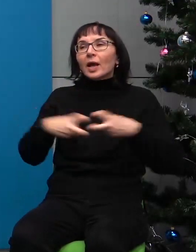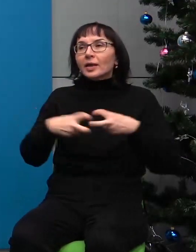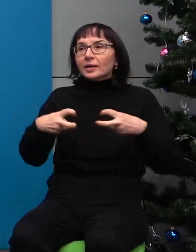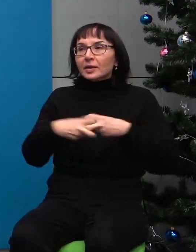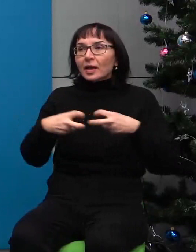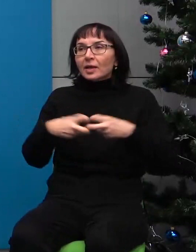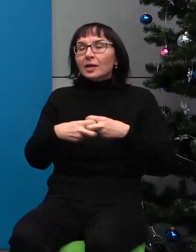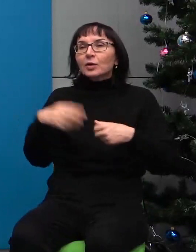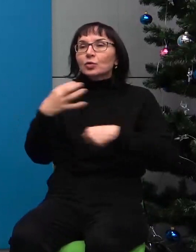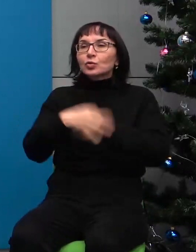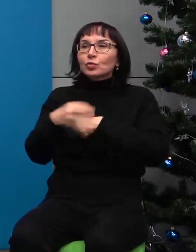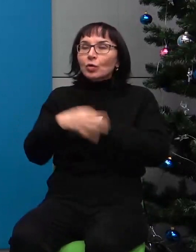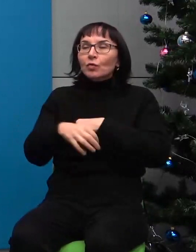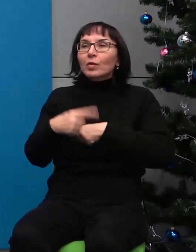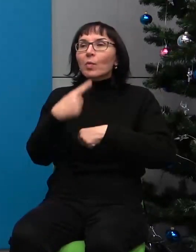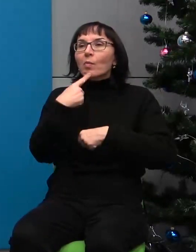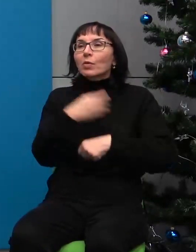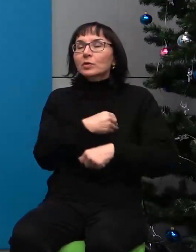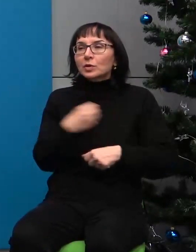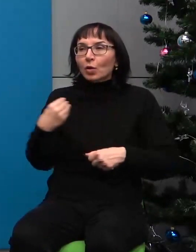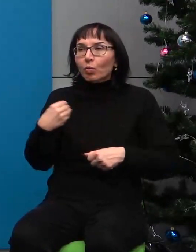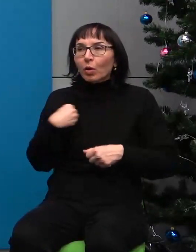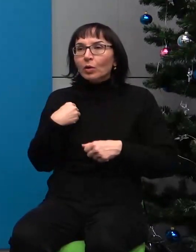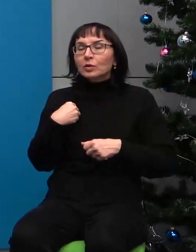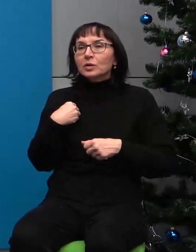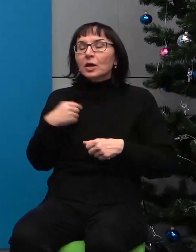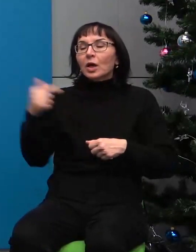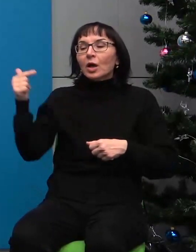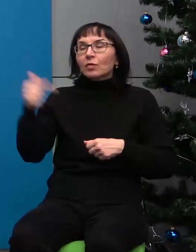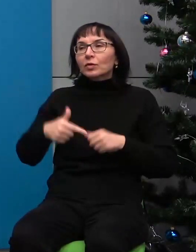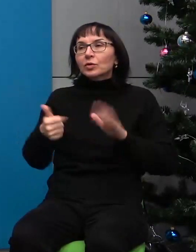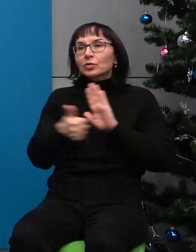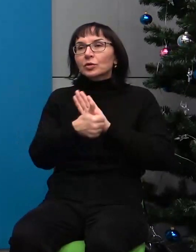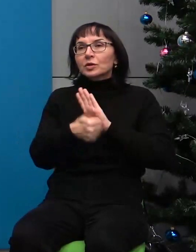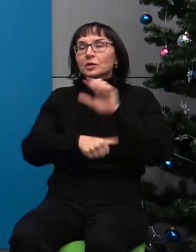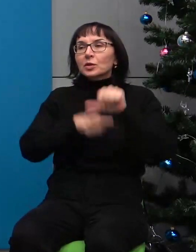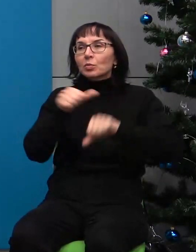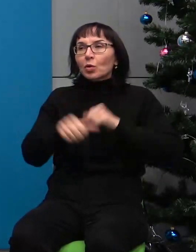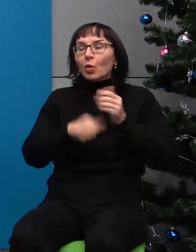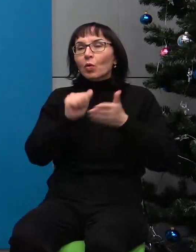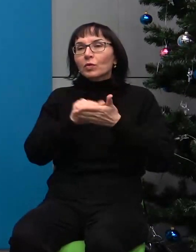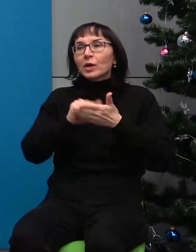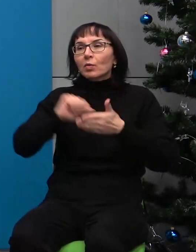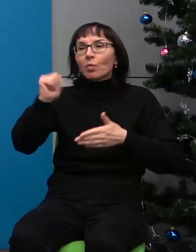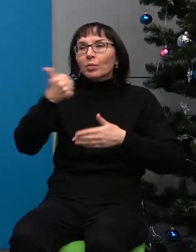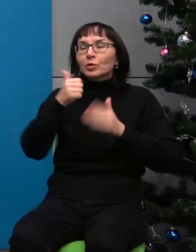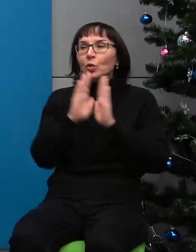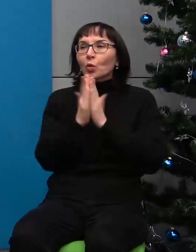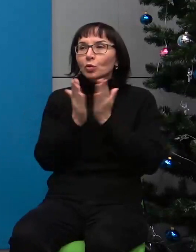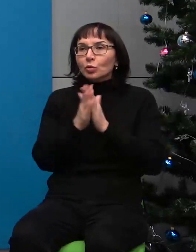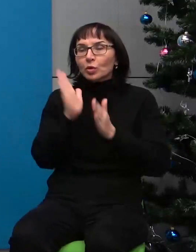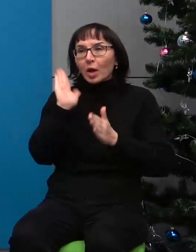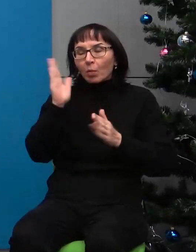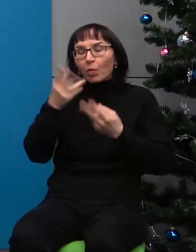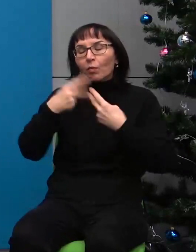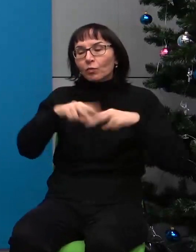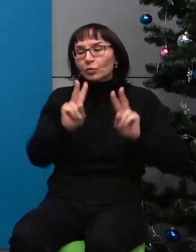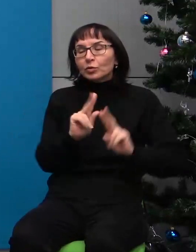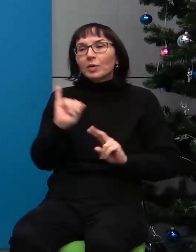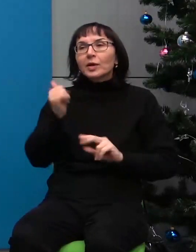a jakże było co innego i w 2016 roku wydałem pierwszą książkę, ale to jeszcze może do tego wrócimy, jak to się stało.